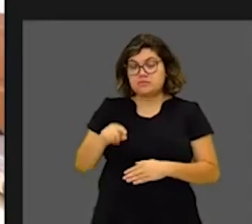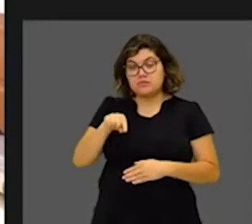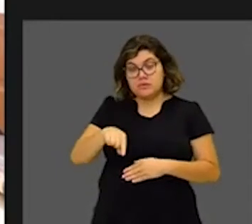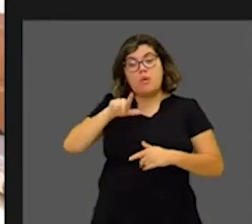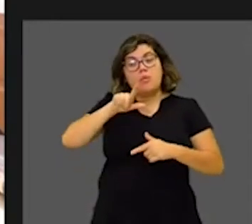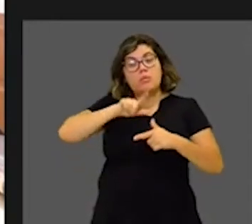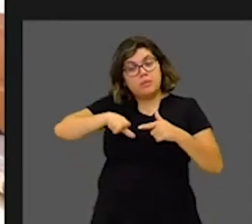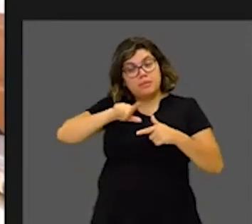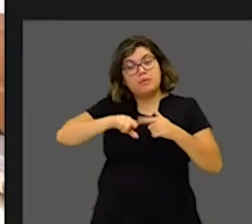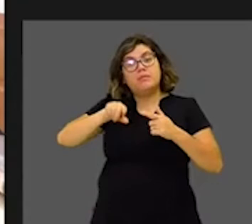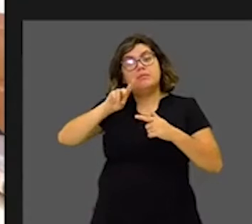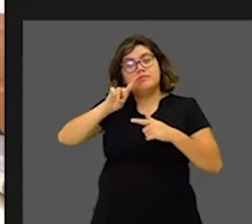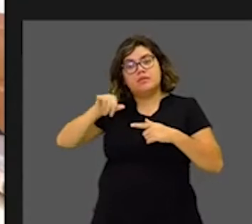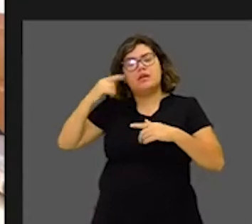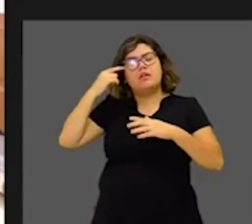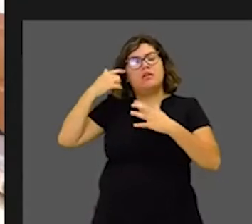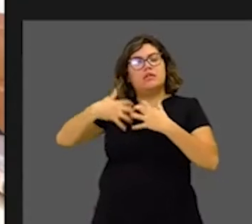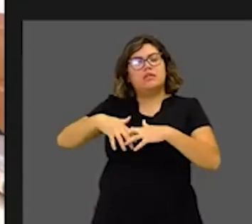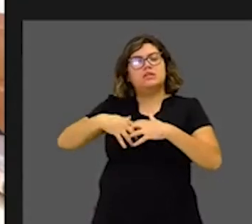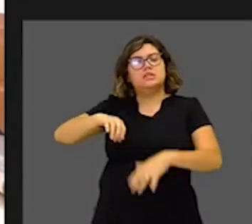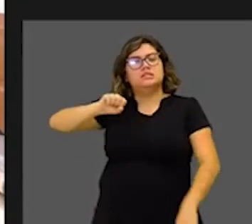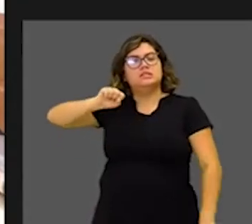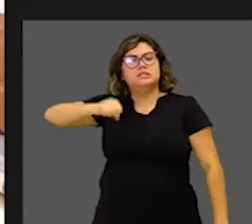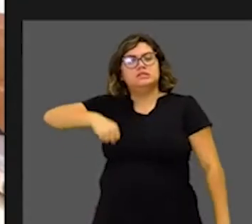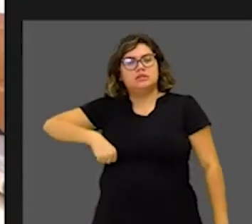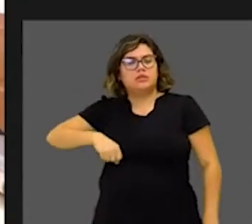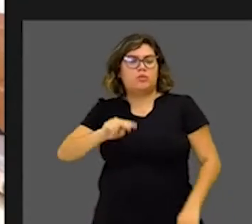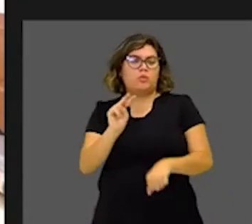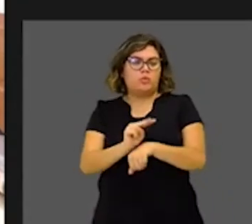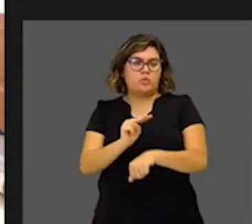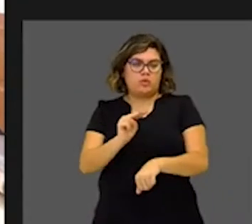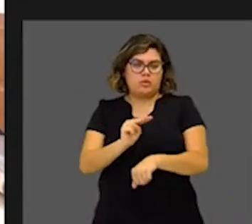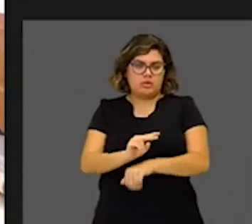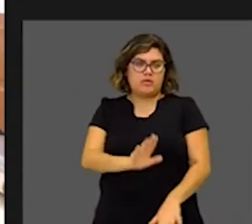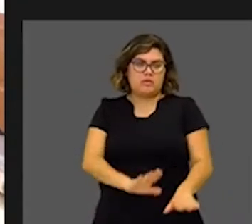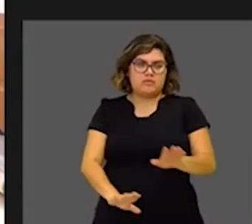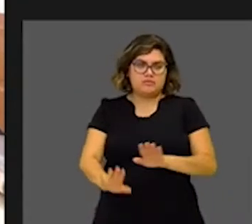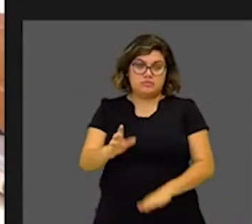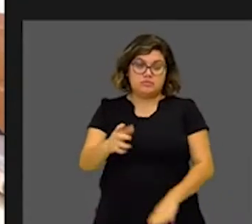precisar ser pensado cinco muito cuidado eu compartilho da visão do pessoa Marcelo